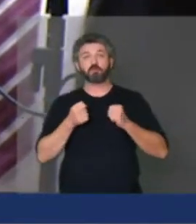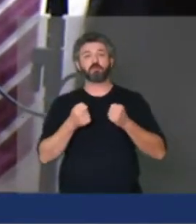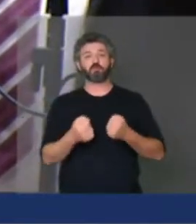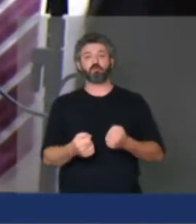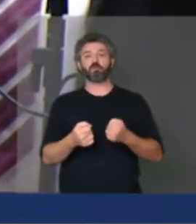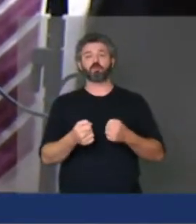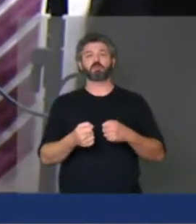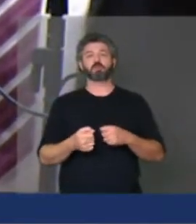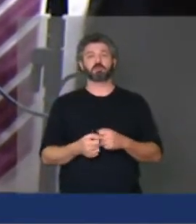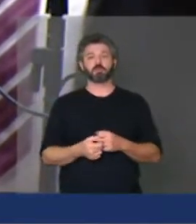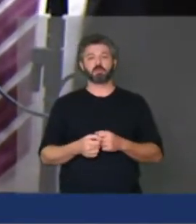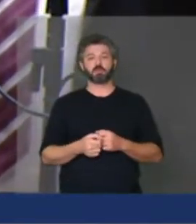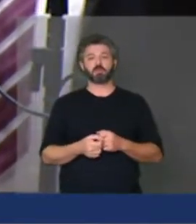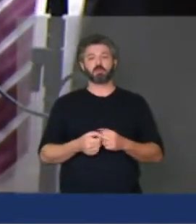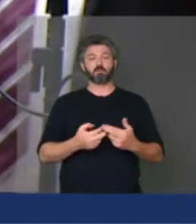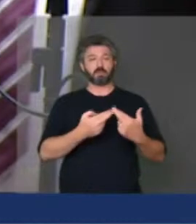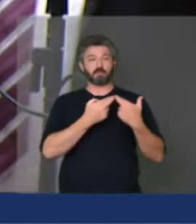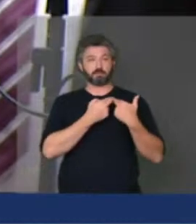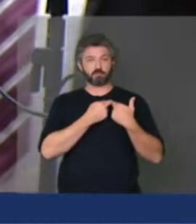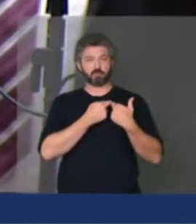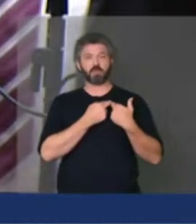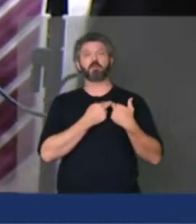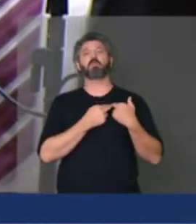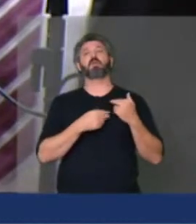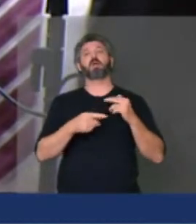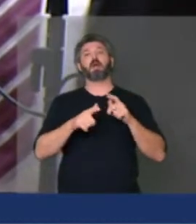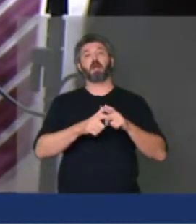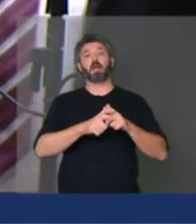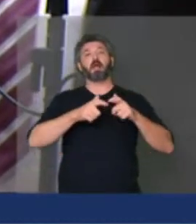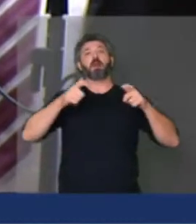AMPLIÁ-LAS PARA QUE TENHAMOS CADA DIA UMA DEFENSORIA FORTE E QUE POSSA ATENDER OS MAIS